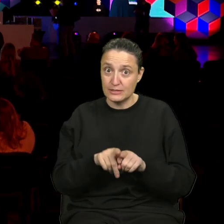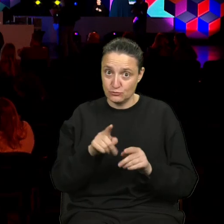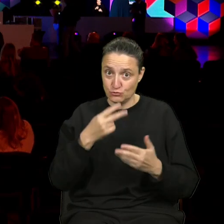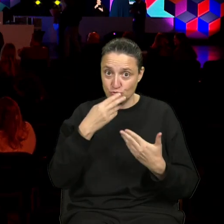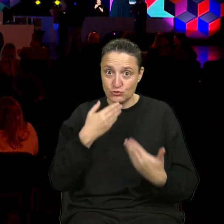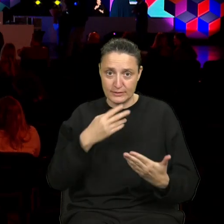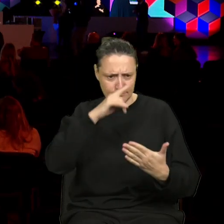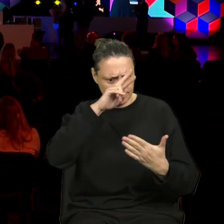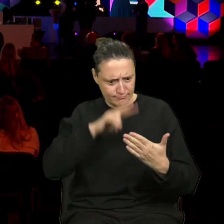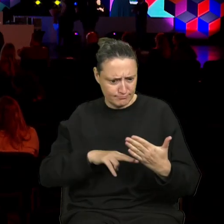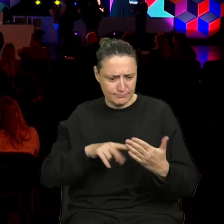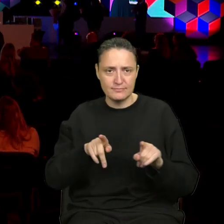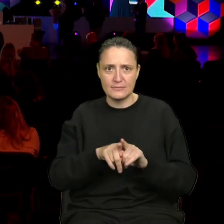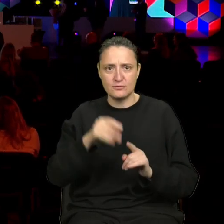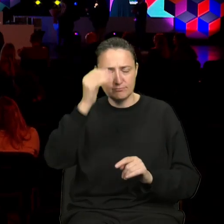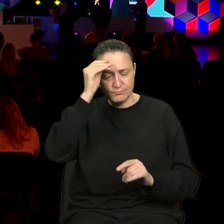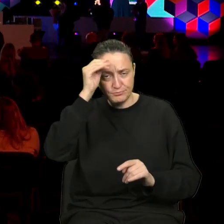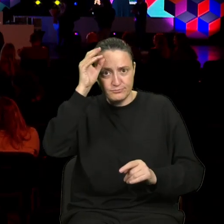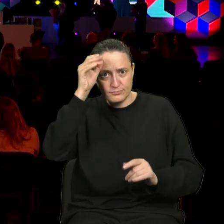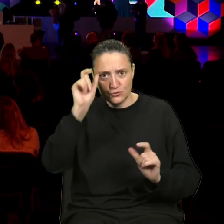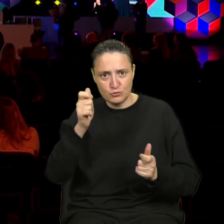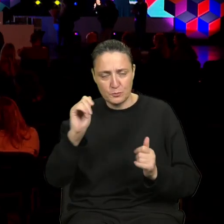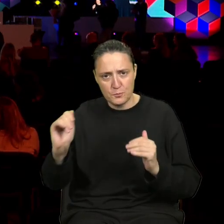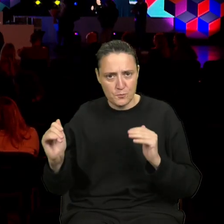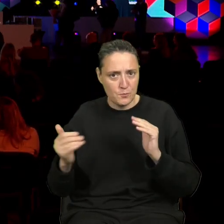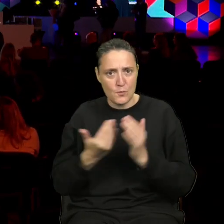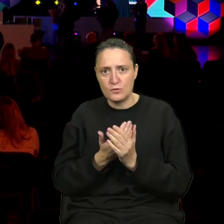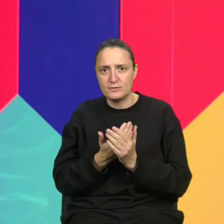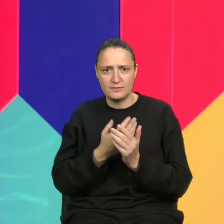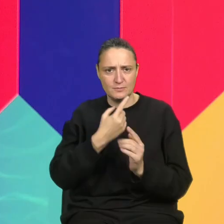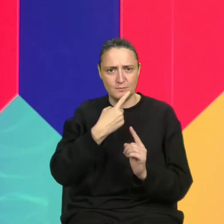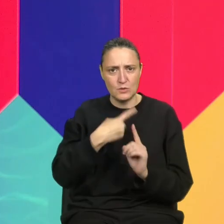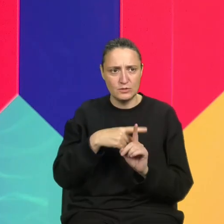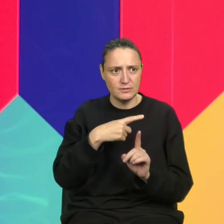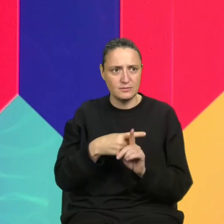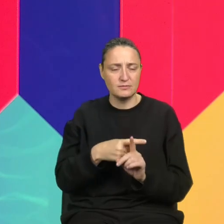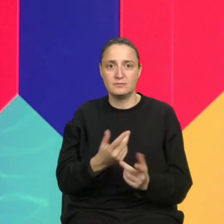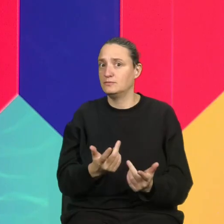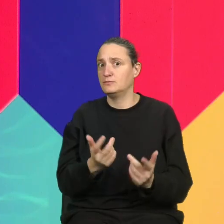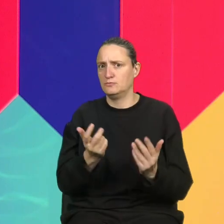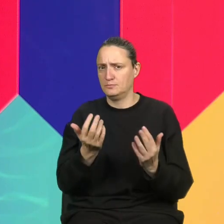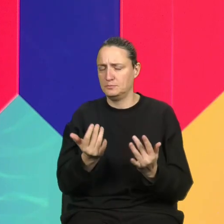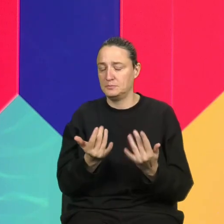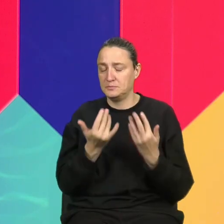czytając te historie i poznając te wszystkie dobre rzeczy, które dzieją się w obszarze doradztwa zawodowego?